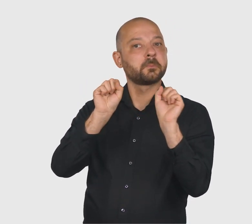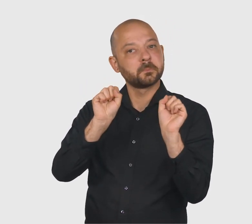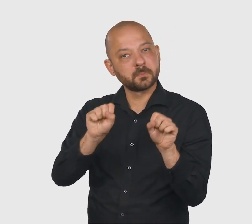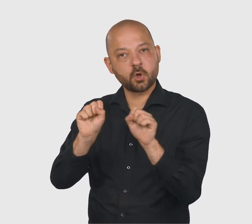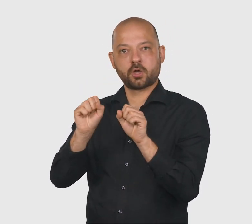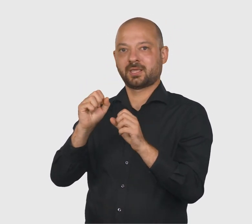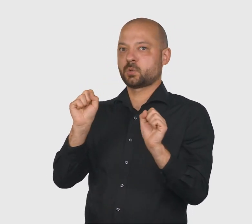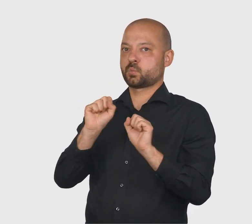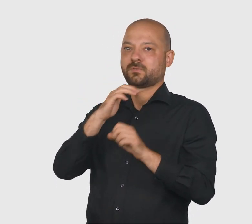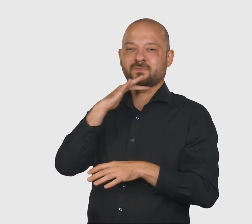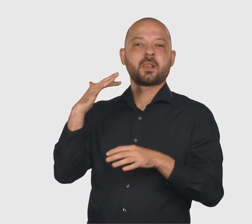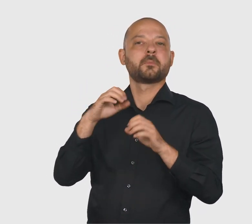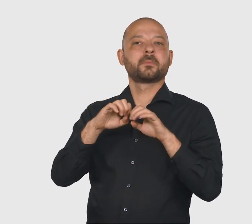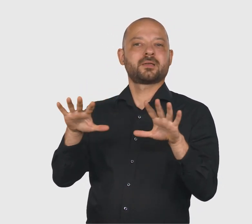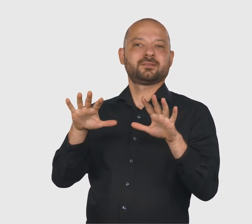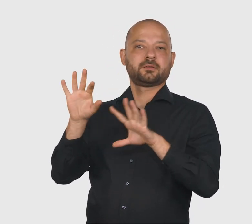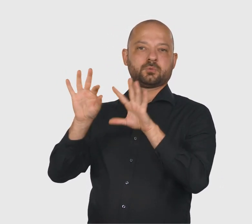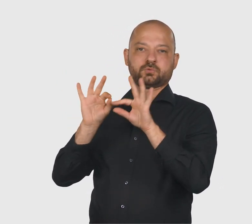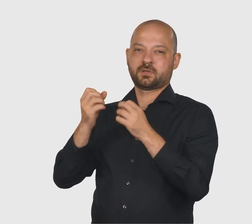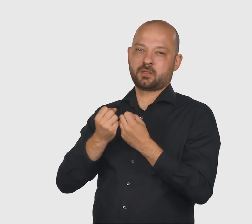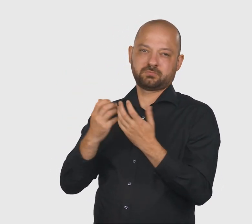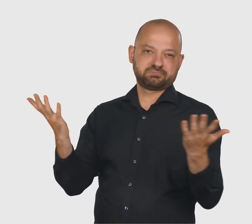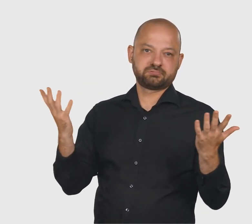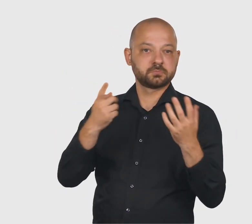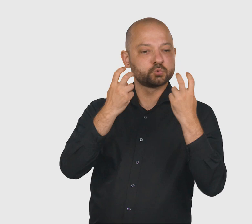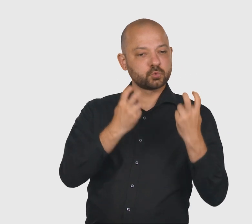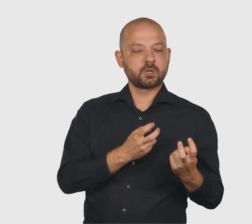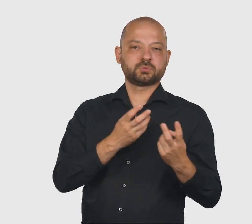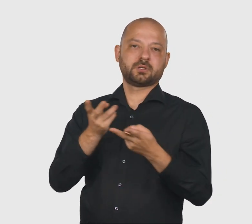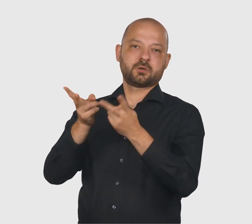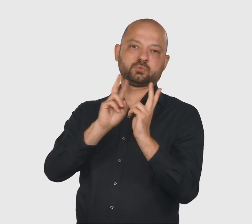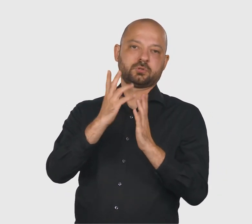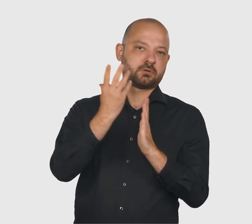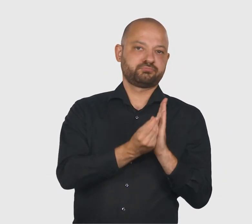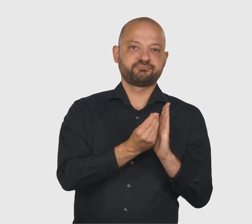Diese ermöglichen eine umfangreiche Medienauswahl von zu Hause aus: